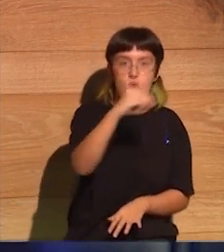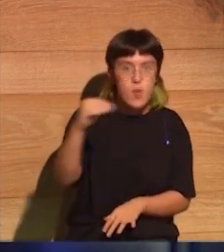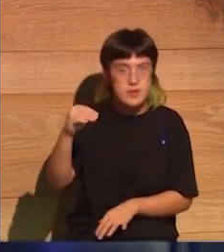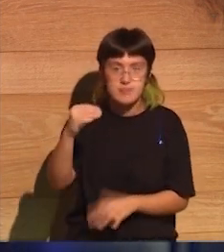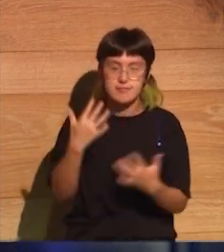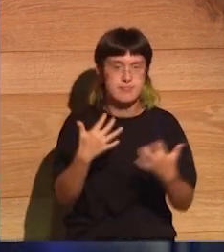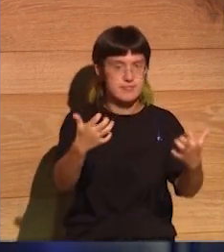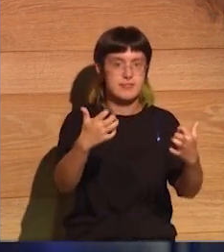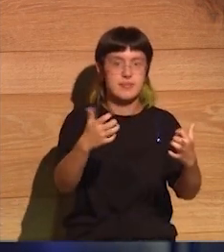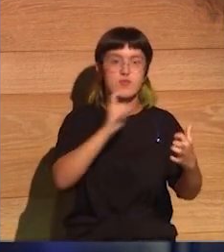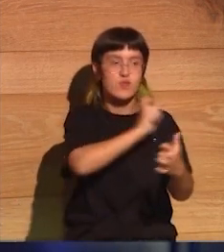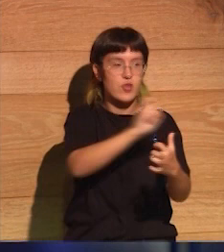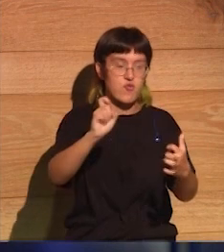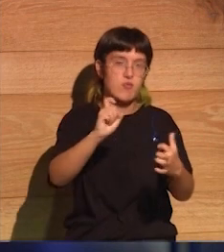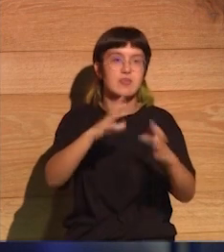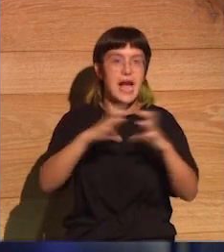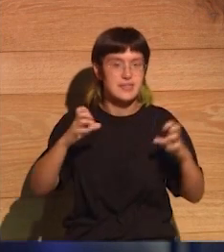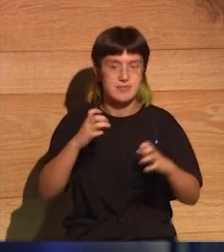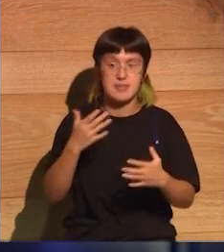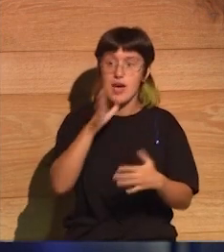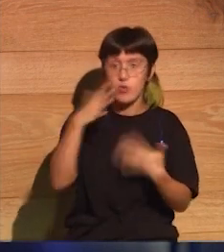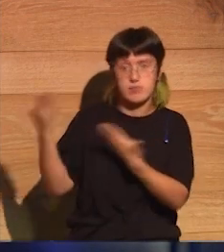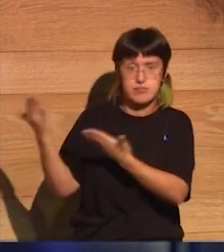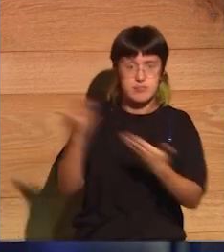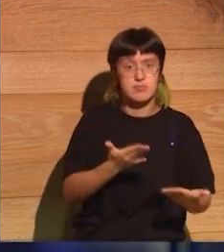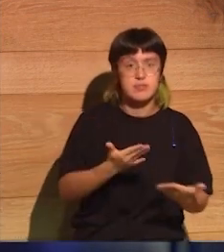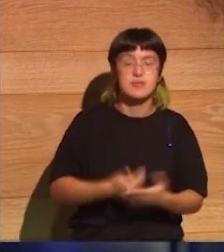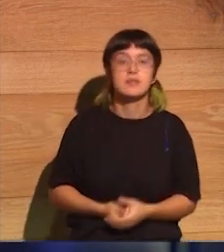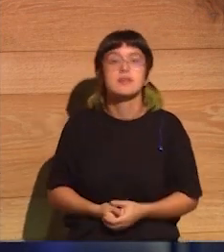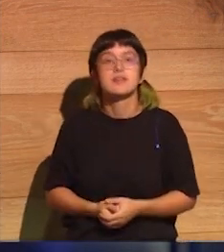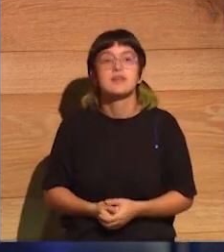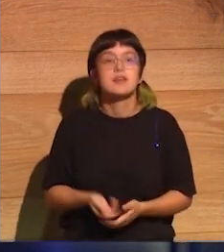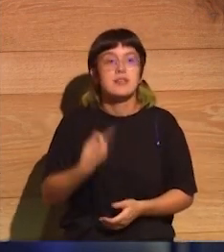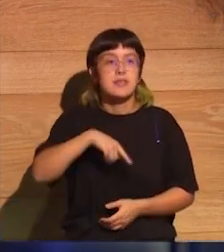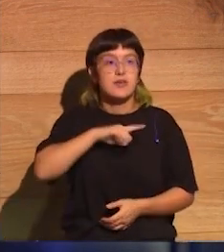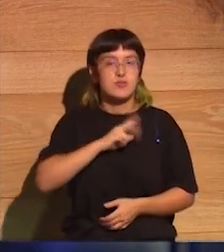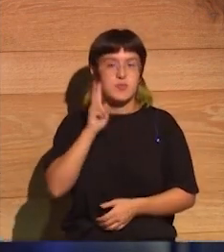La Caixa que hoy nos acompañan, donde los estamos utilizando, con esa mirada fresca e innovadora